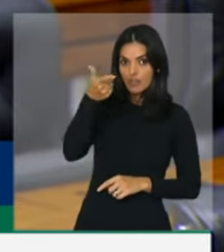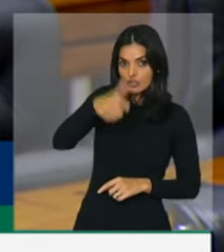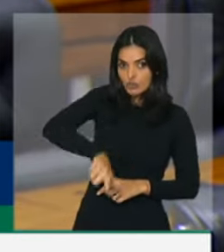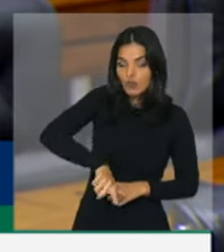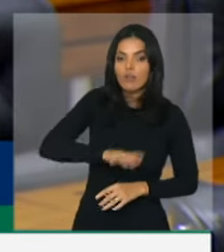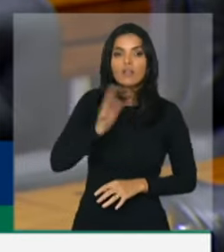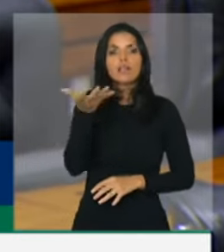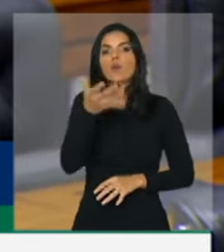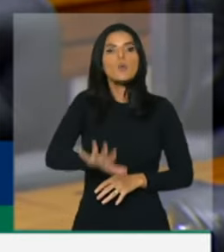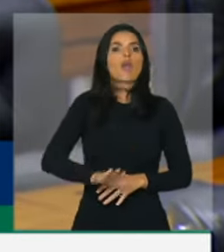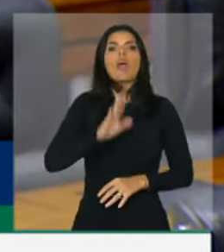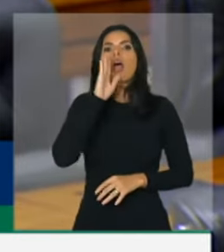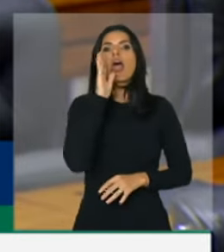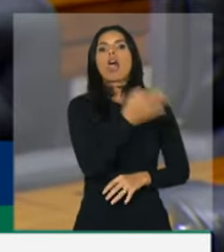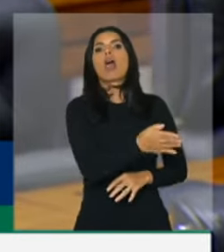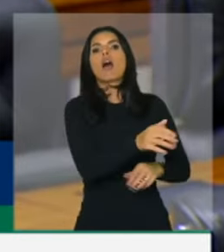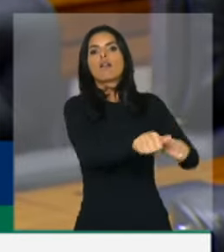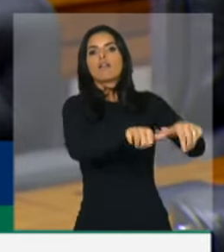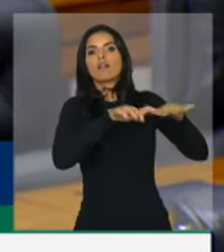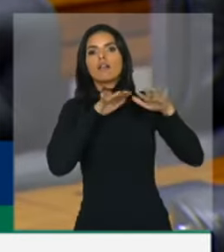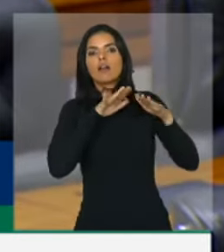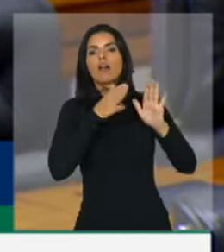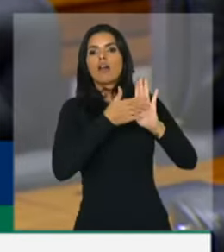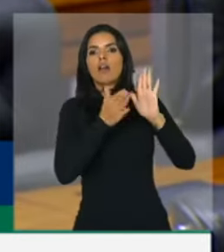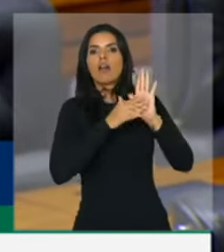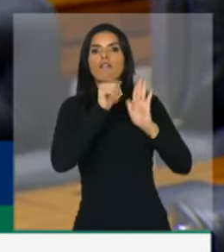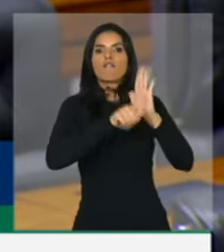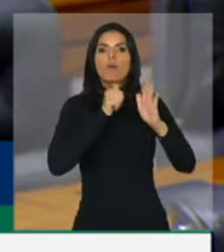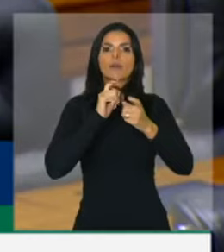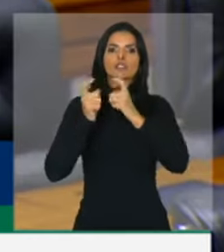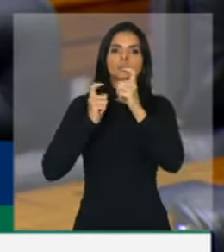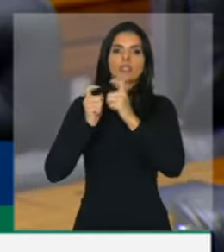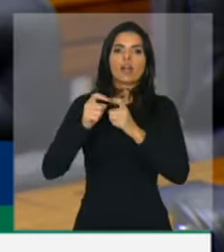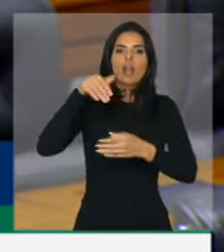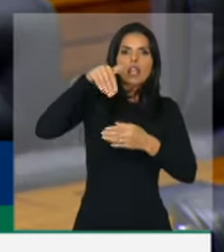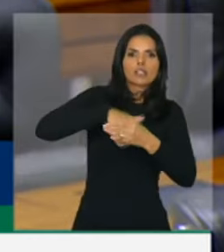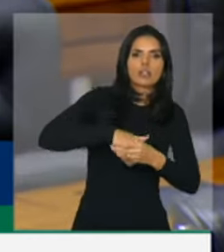REFORMA ADMINISTRATIVA, REFORMA ELEITORAL, PRIVATIZAÇÕES E COMISSÃO, SÓ COVID, RENDA BÁSICA PARA